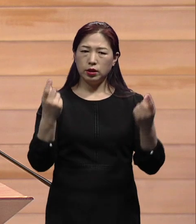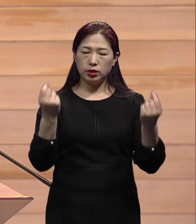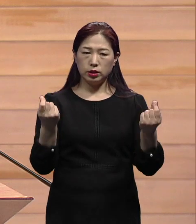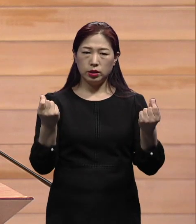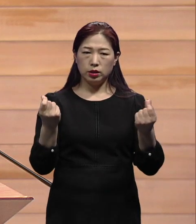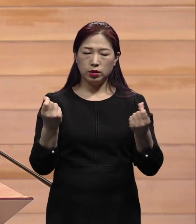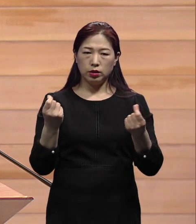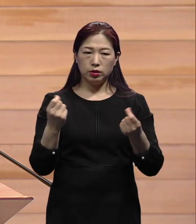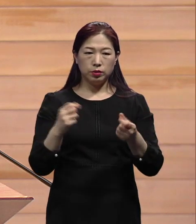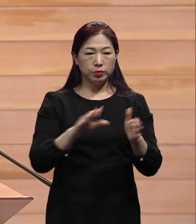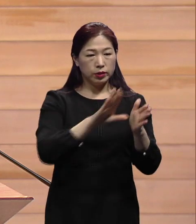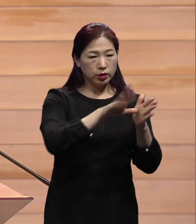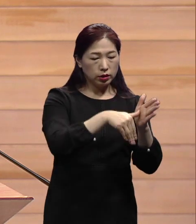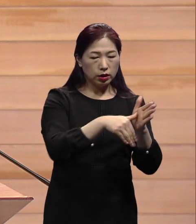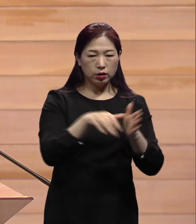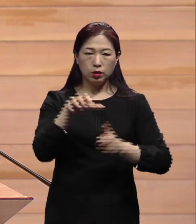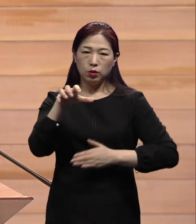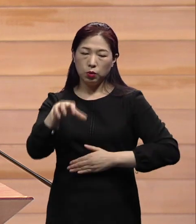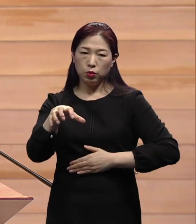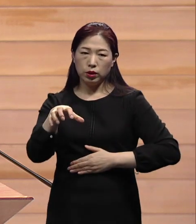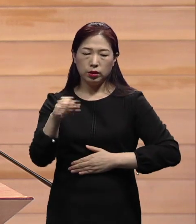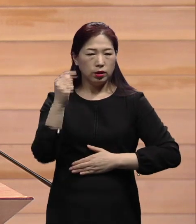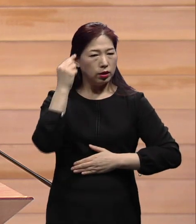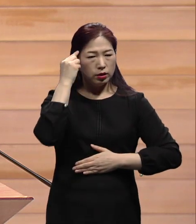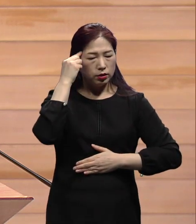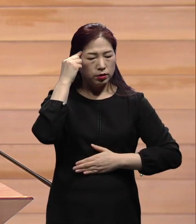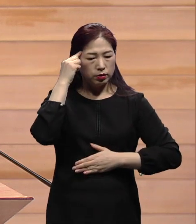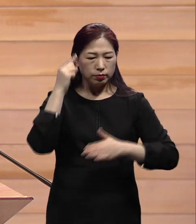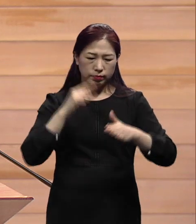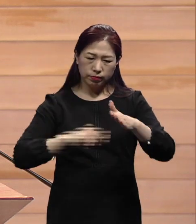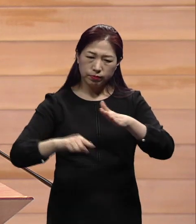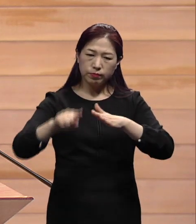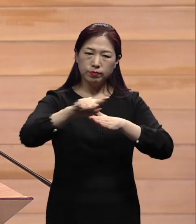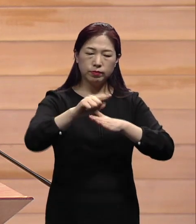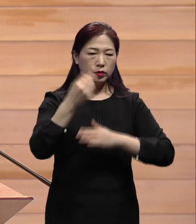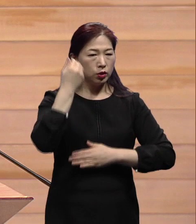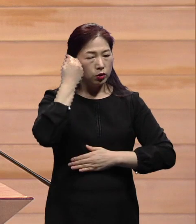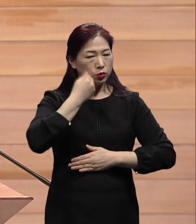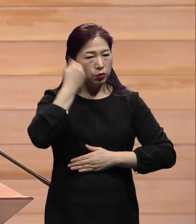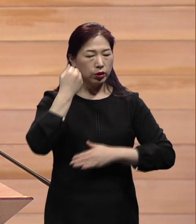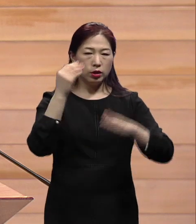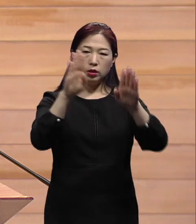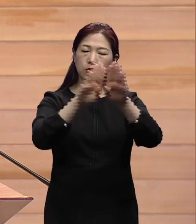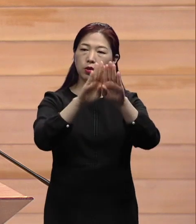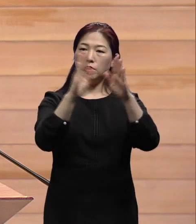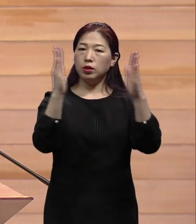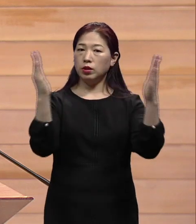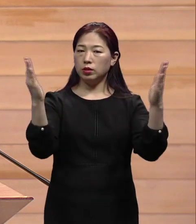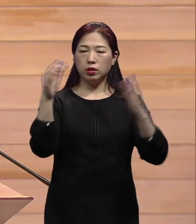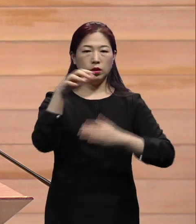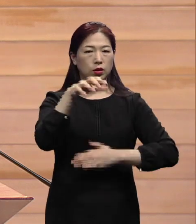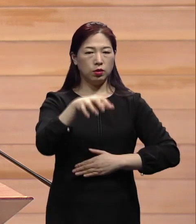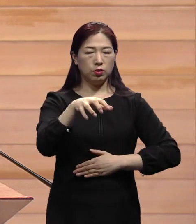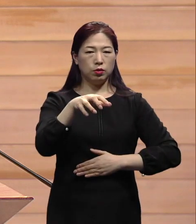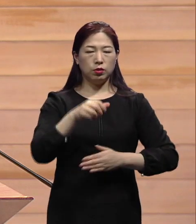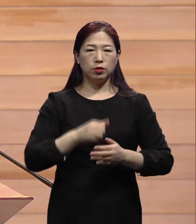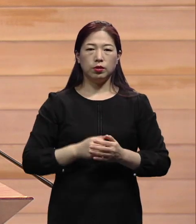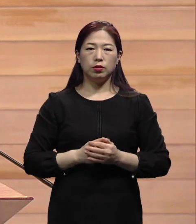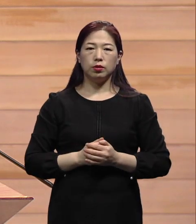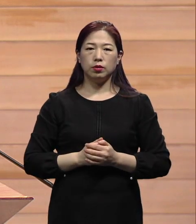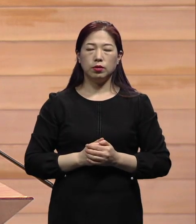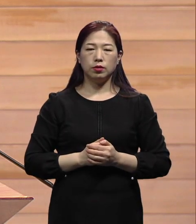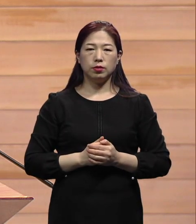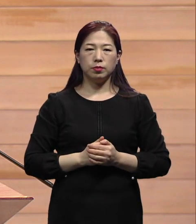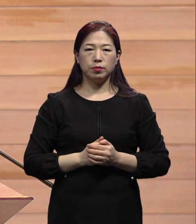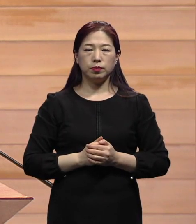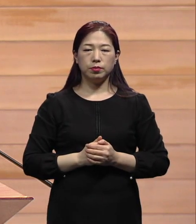시간과 공간, 이념을 초월해 누구에게나 열려있는 공간이어야 했습니다